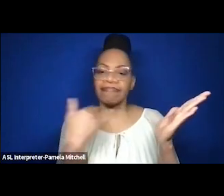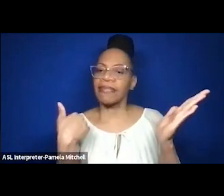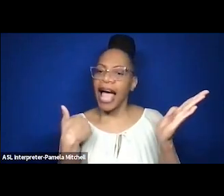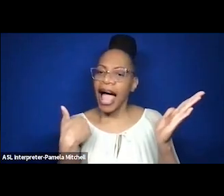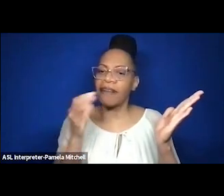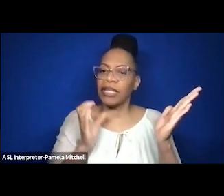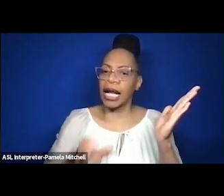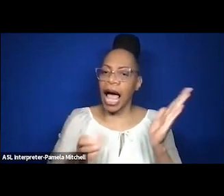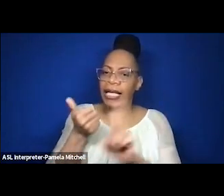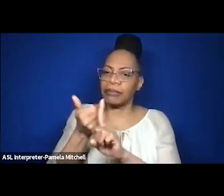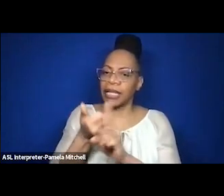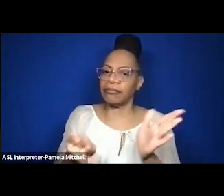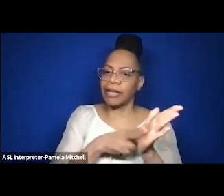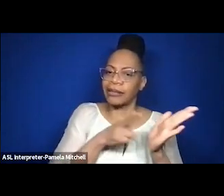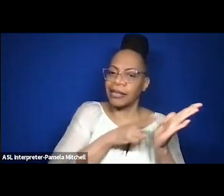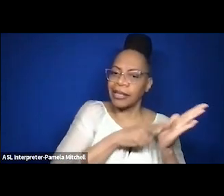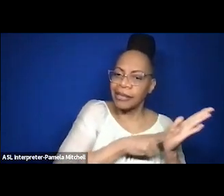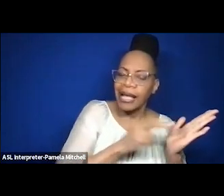y no les tome mucho tiempo.